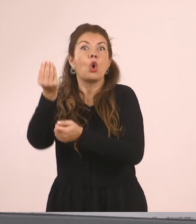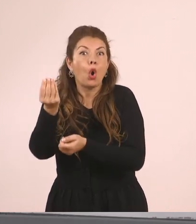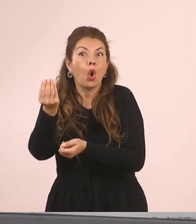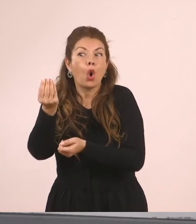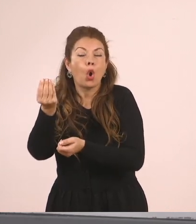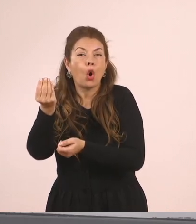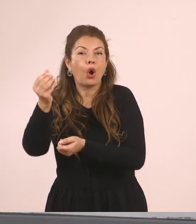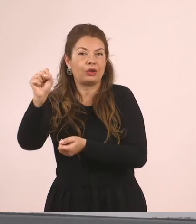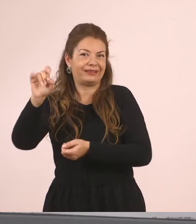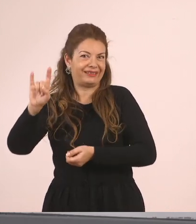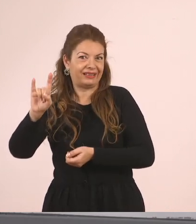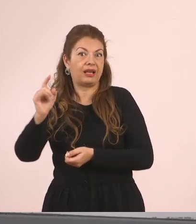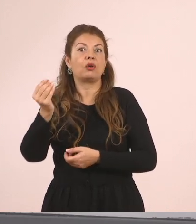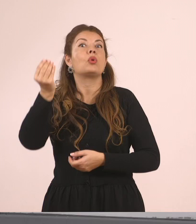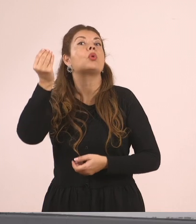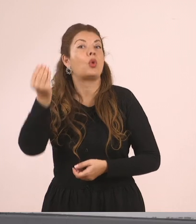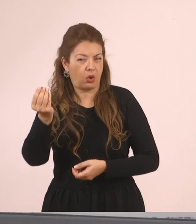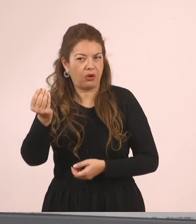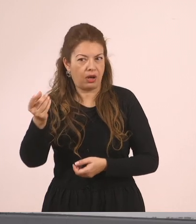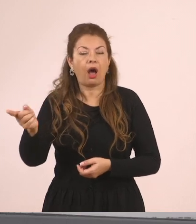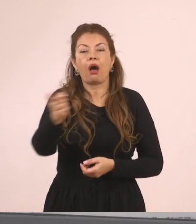Άρα αν μια μέρα θέλω να γράψω τη λεξούλα οργάνωση,